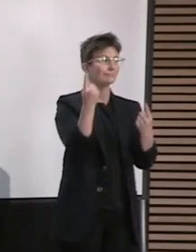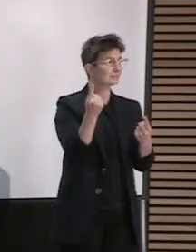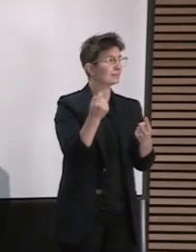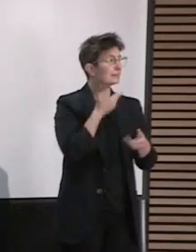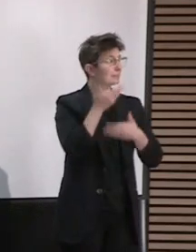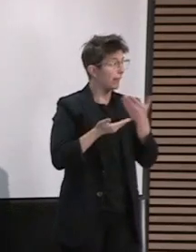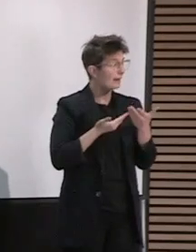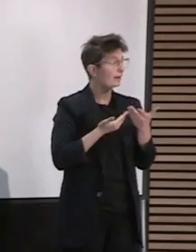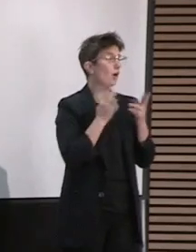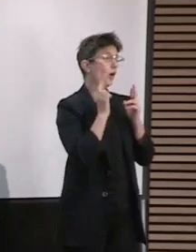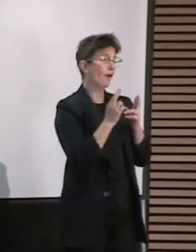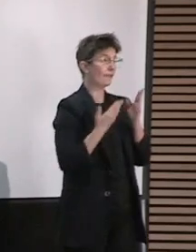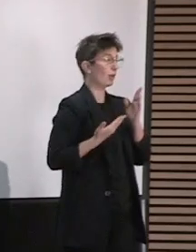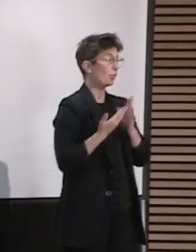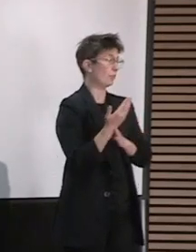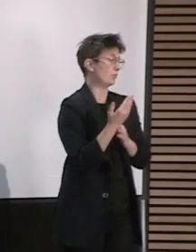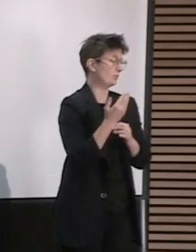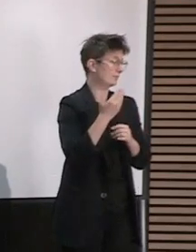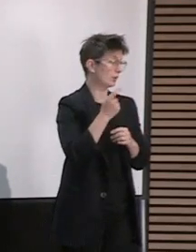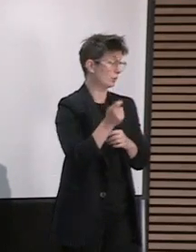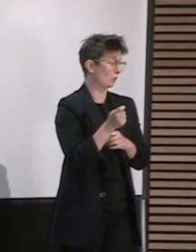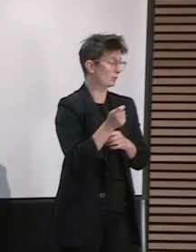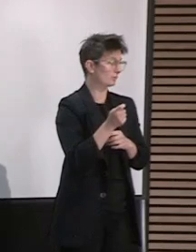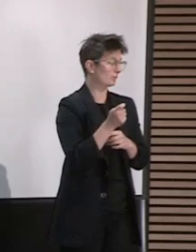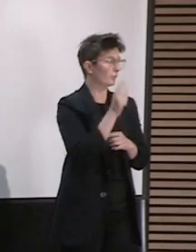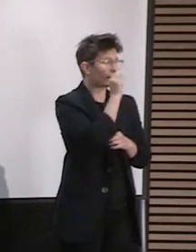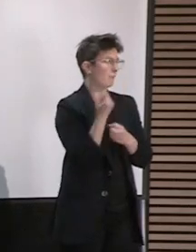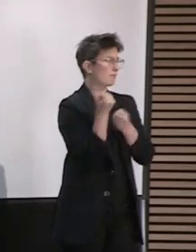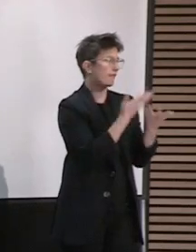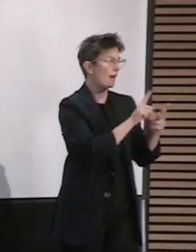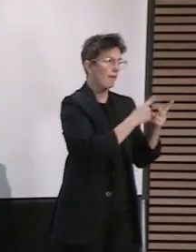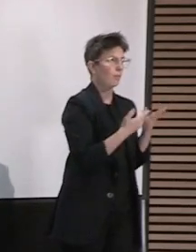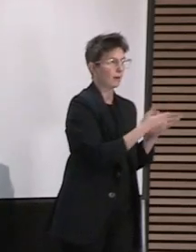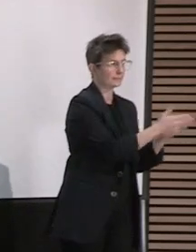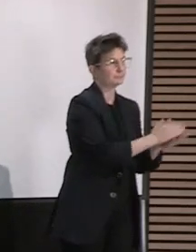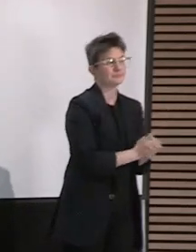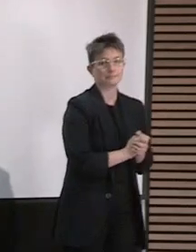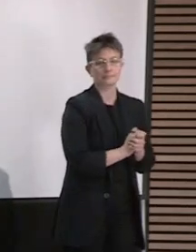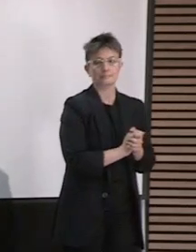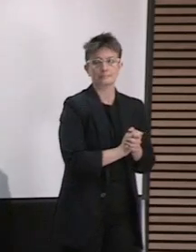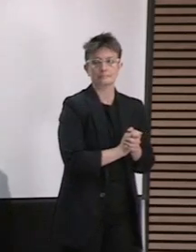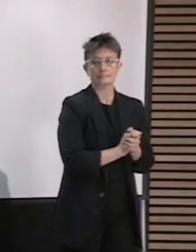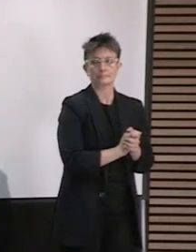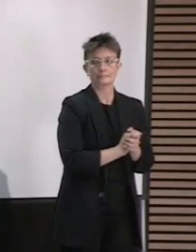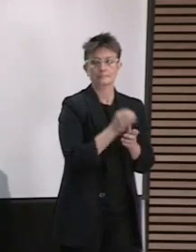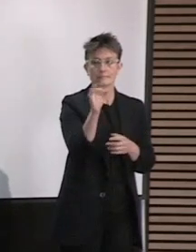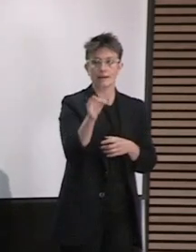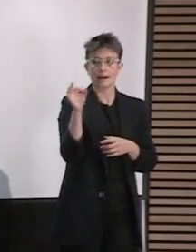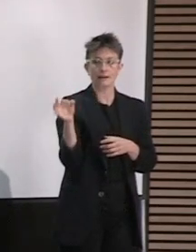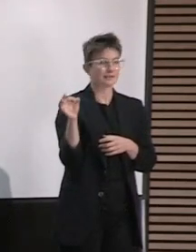ture whakaritenga huri noa. ACC